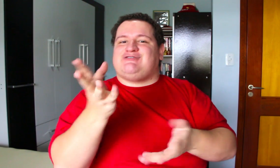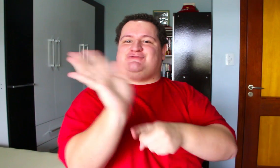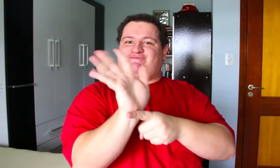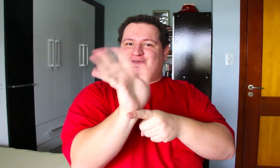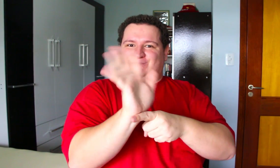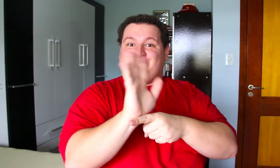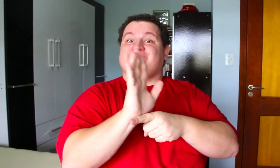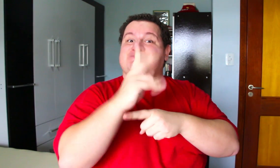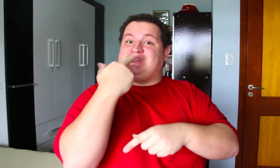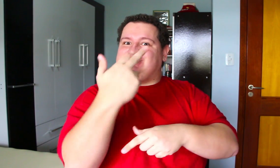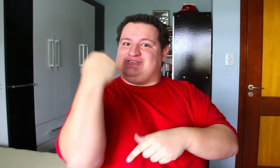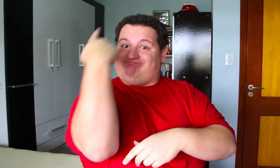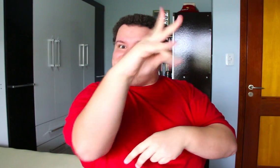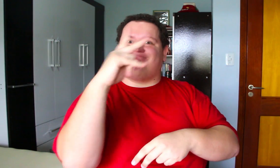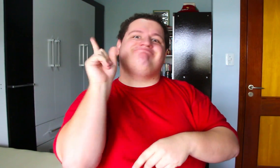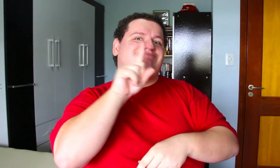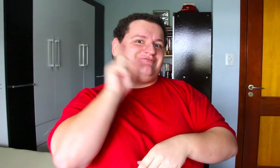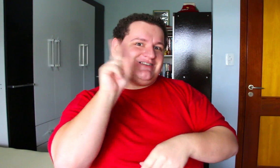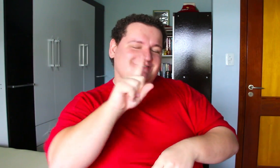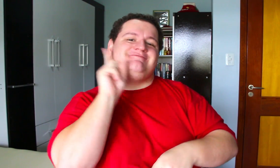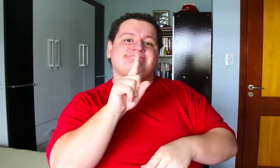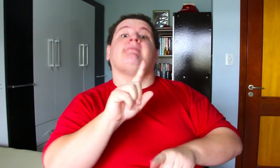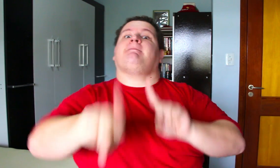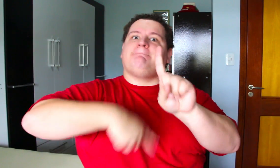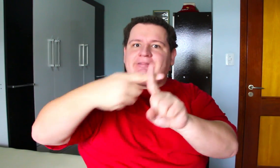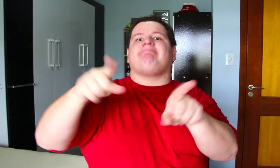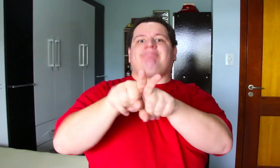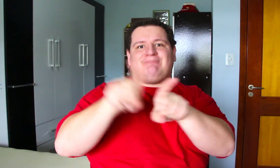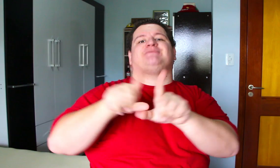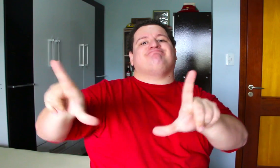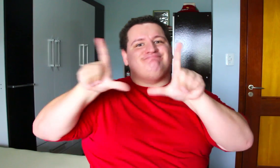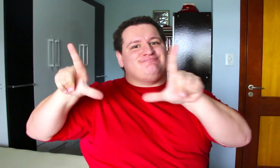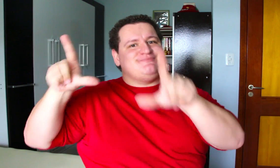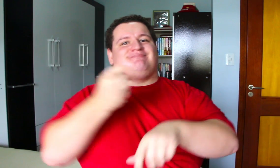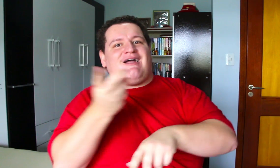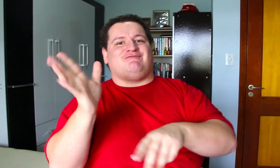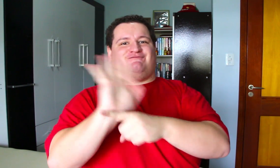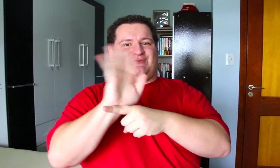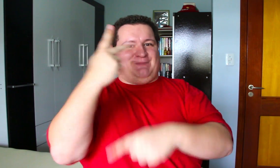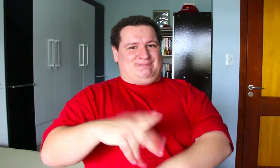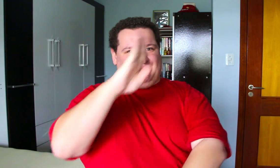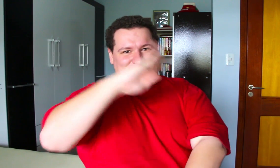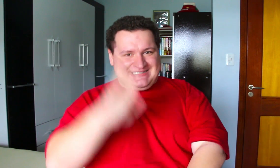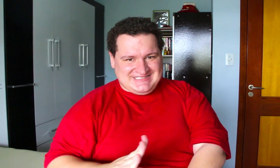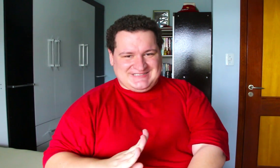ele aceitou participar em filmes estrangeiros e também nacionais.